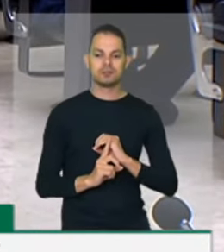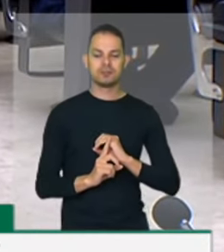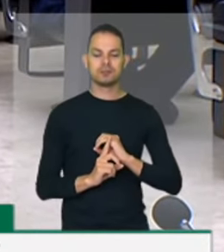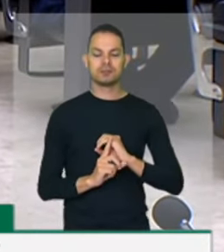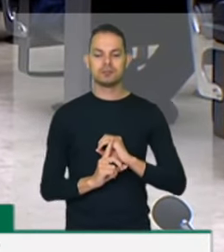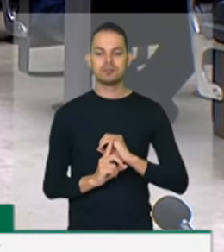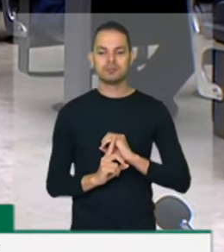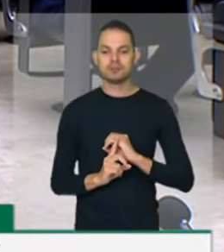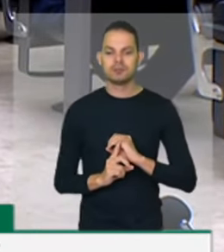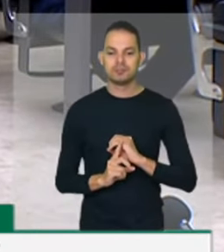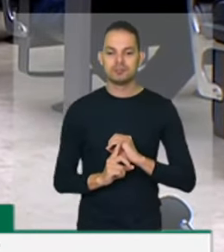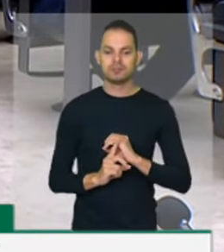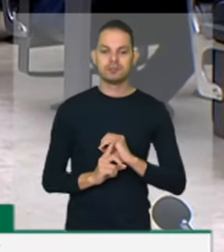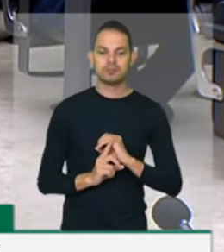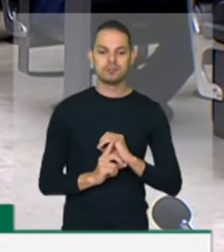... ESSA MATÉRIA, AGORA IMAGINAR QUE A GENTE VAI